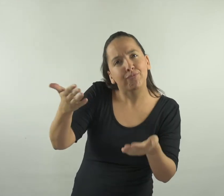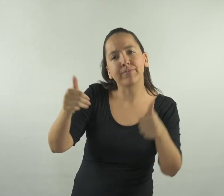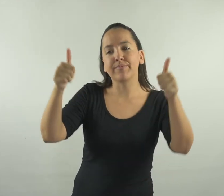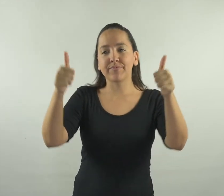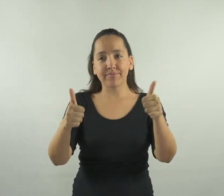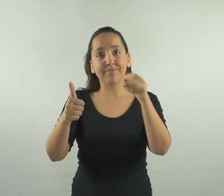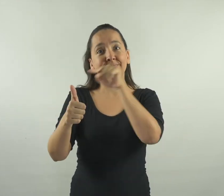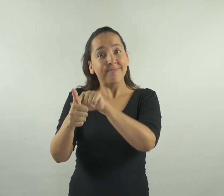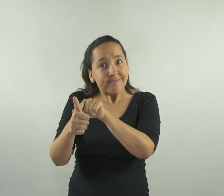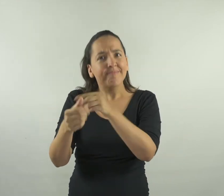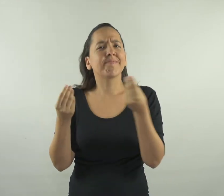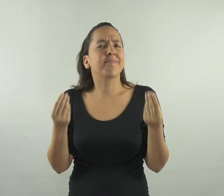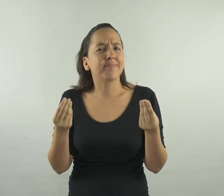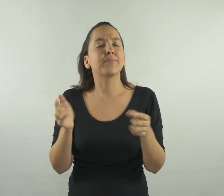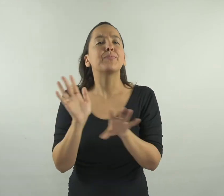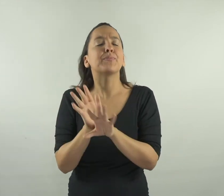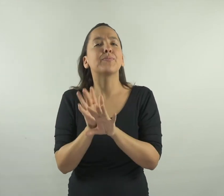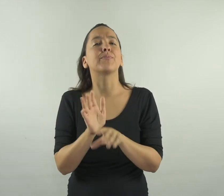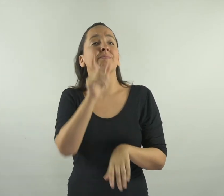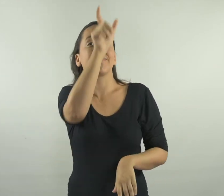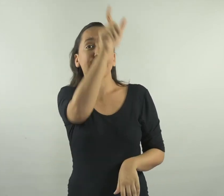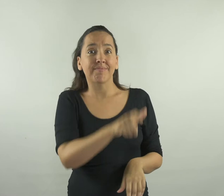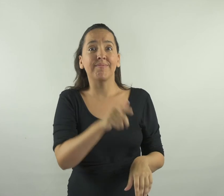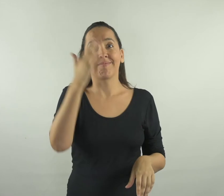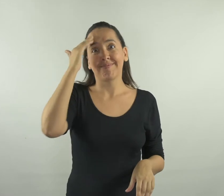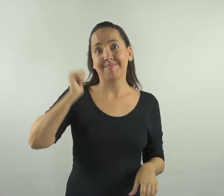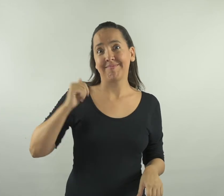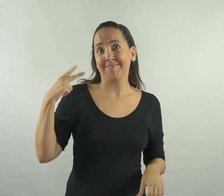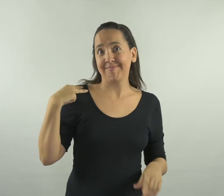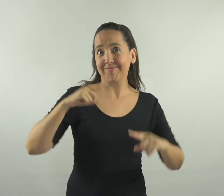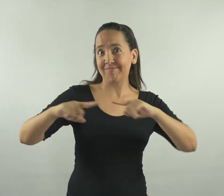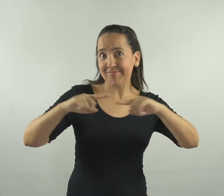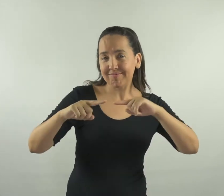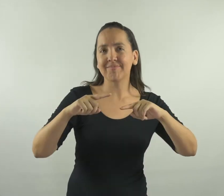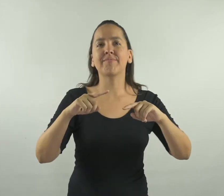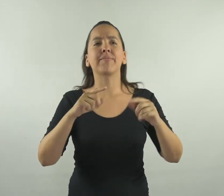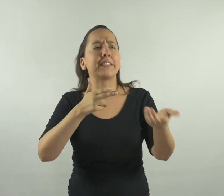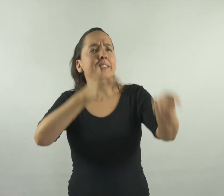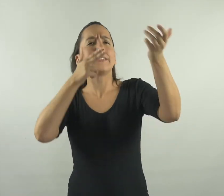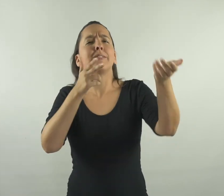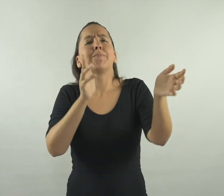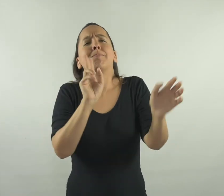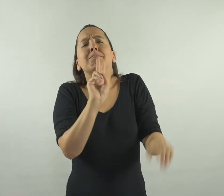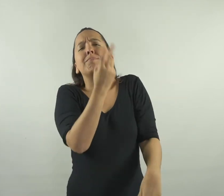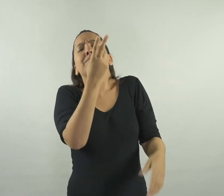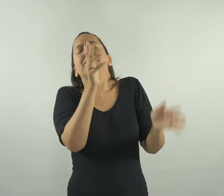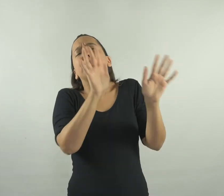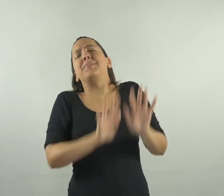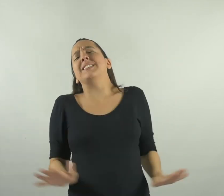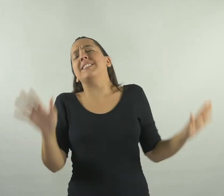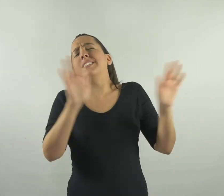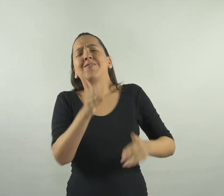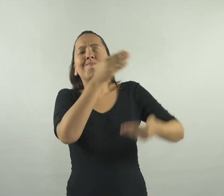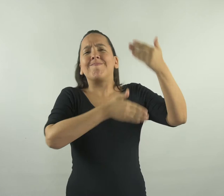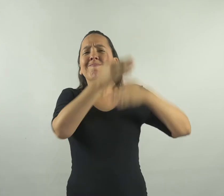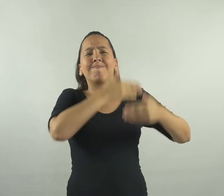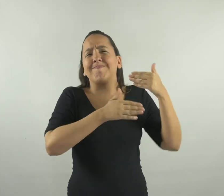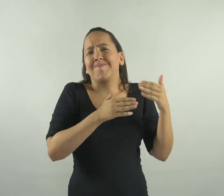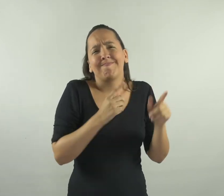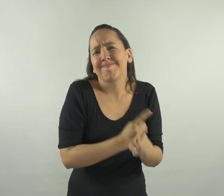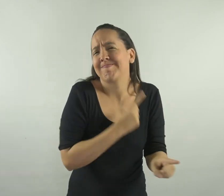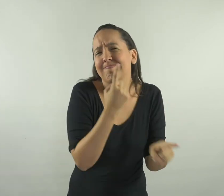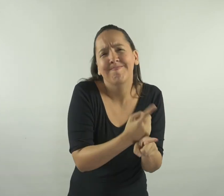hacia el otro lado, por la Fatalidad de la muerte del coronel que no puede remediarse,